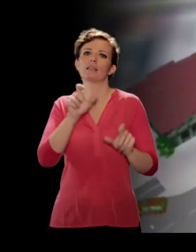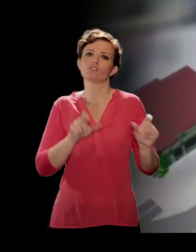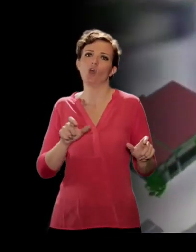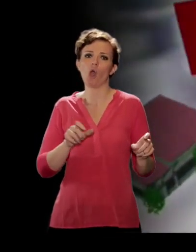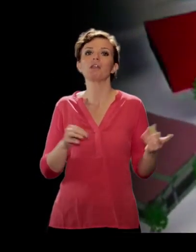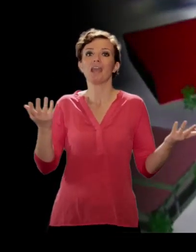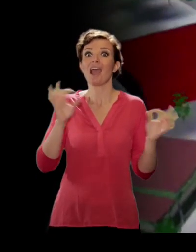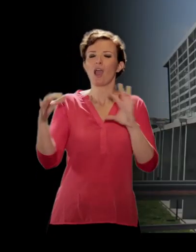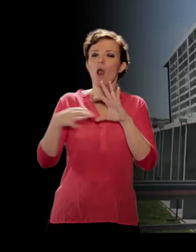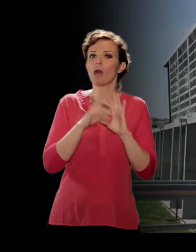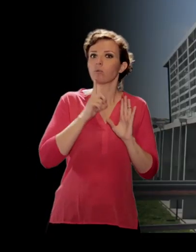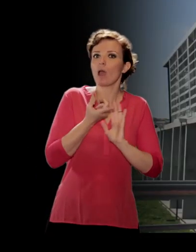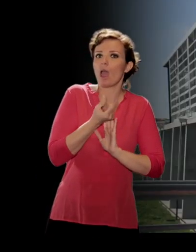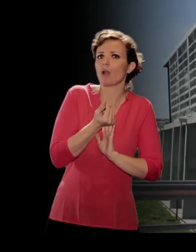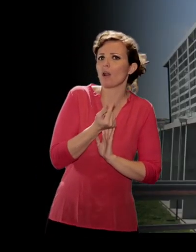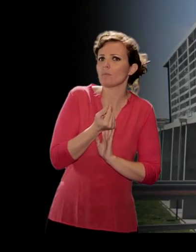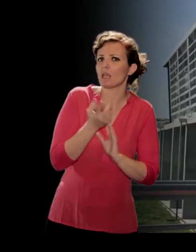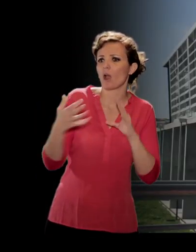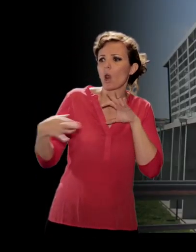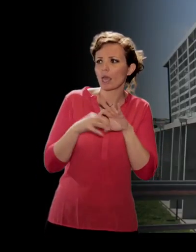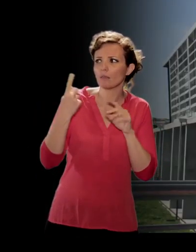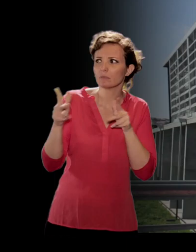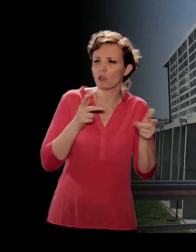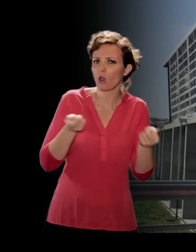Inoltre, gli aspetti economici legati alla gestione dei trasporti.